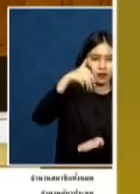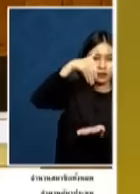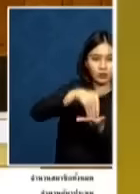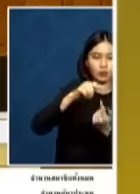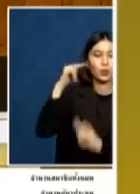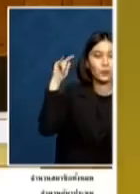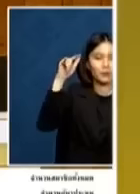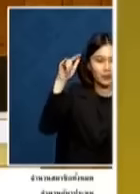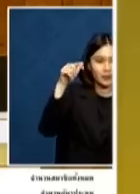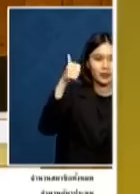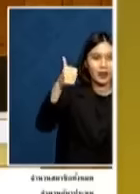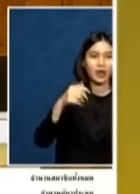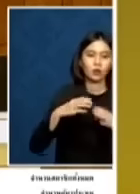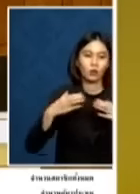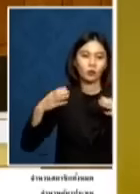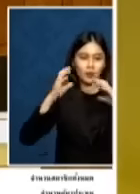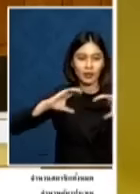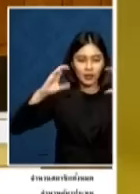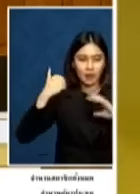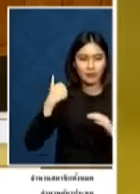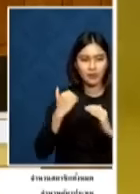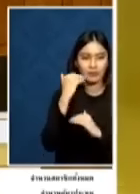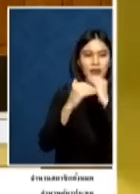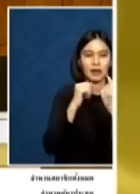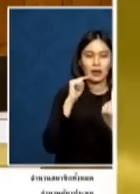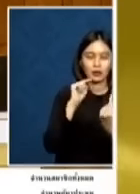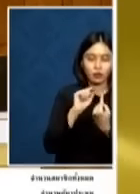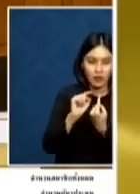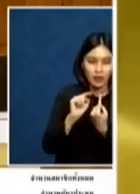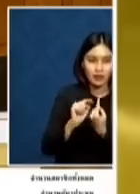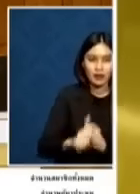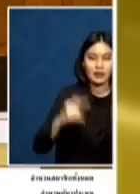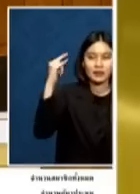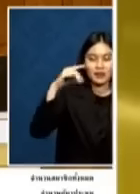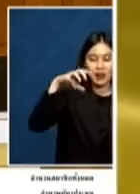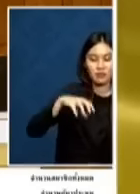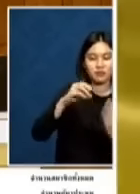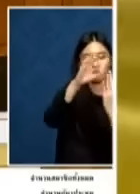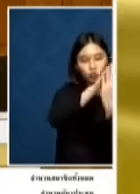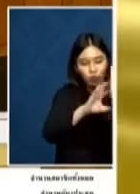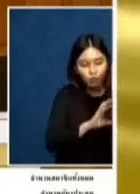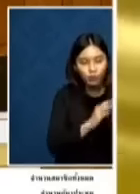ที่ 17 เนี่ยร่วงลงไปเยอะครับอันนี้มันก็ อิงกับเรื่องของการเมืองได้ว่าวันที่ 18